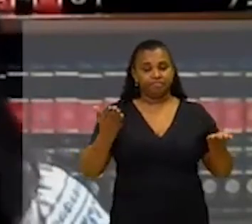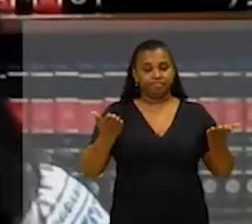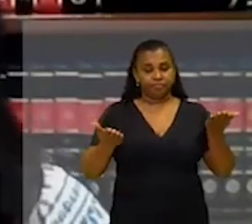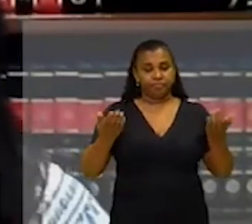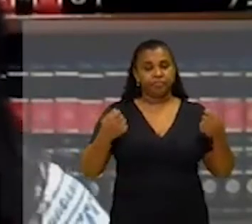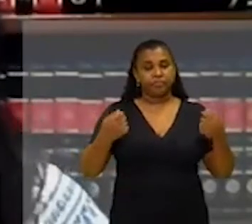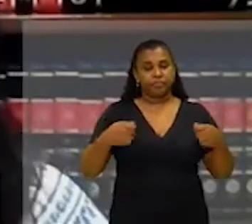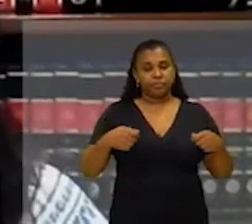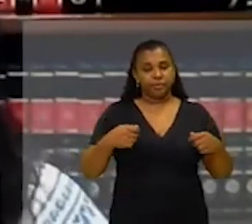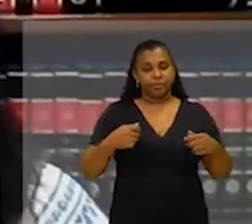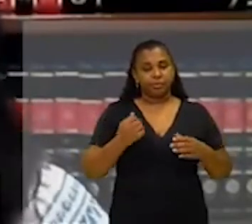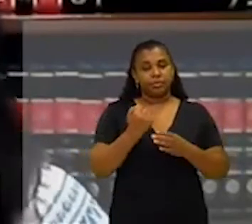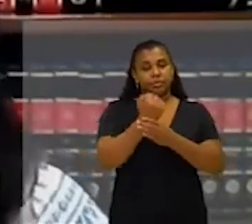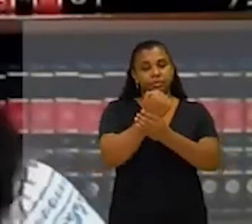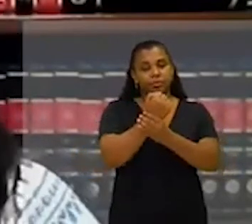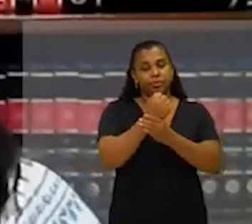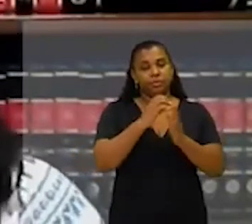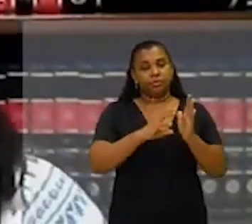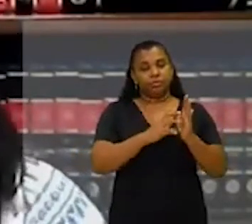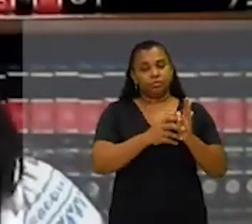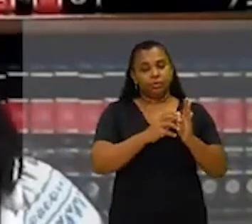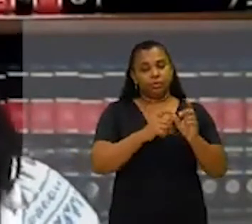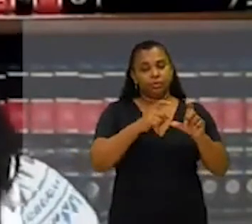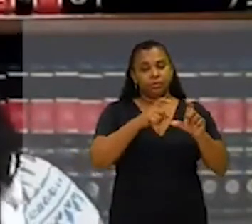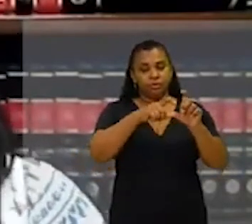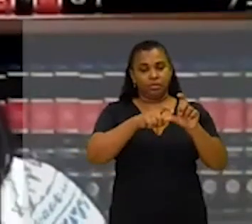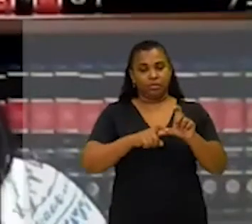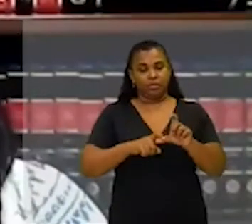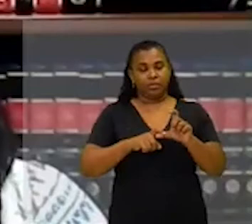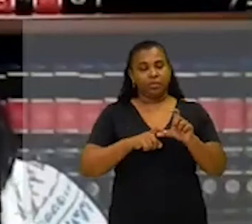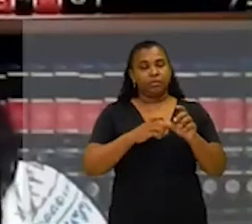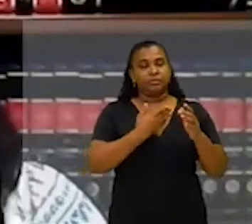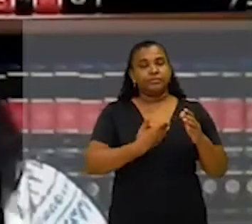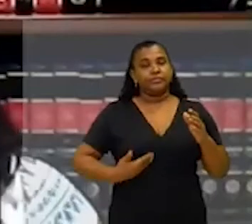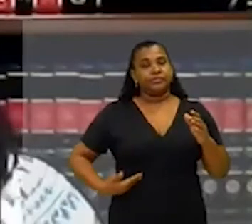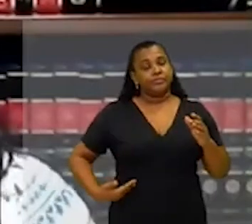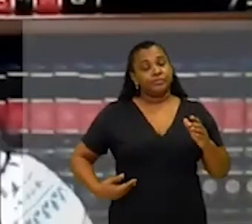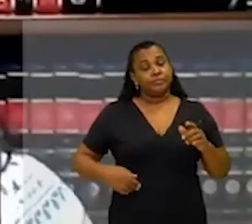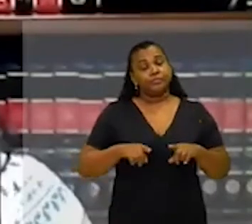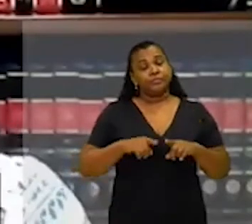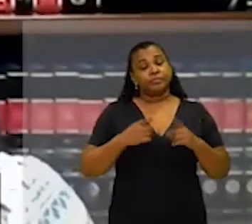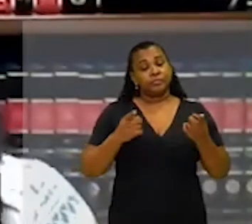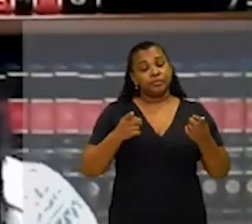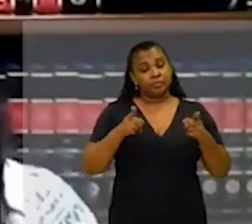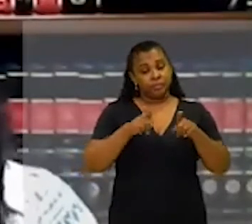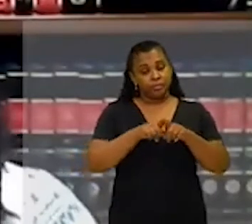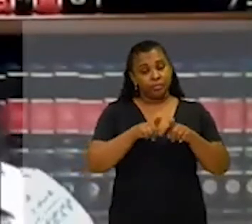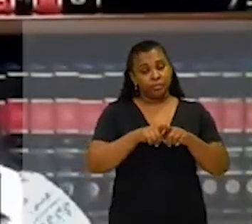as candidaturas Não fiquem e sendo o estado como também para que não depende um especificamente das